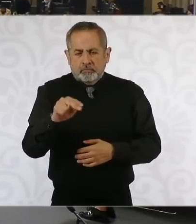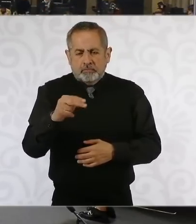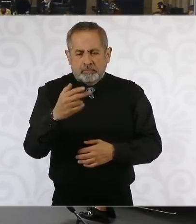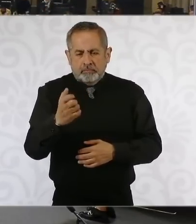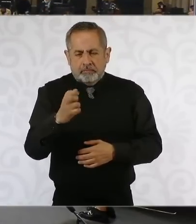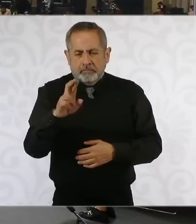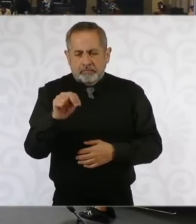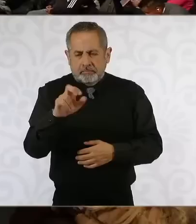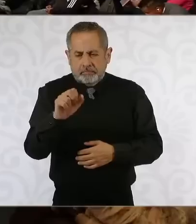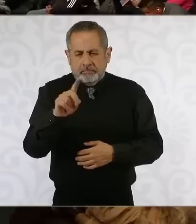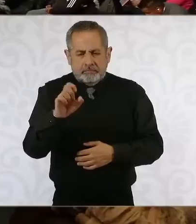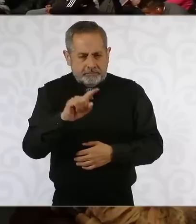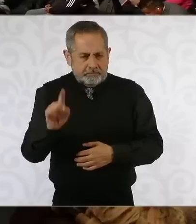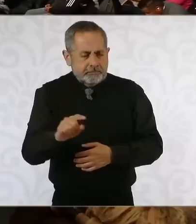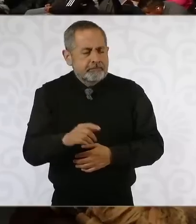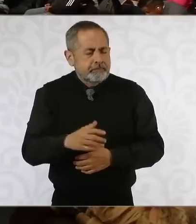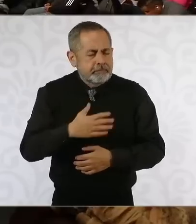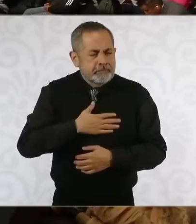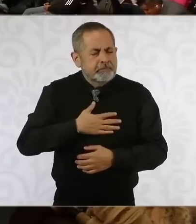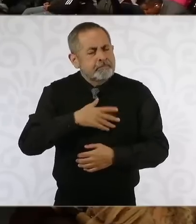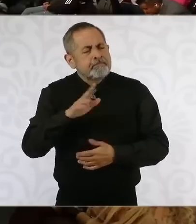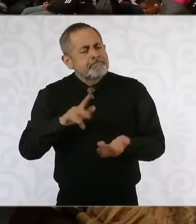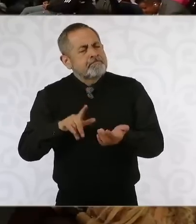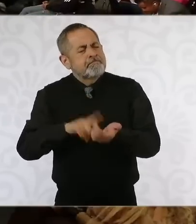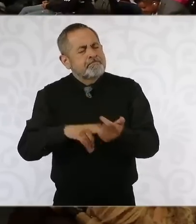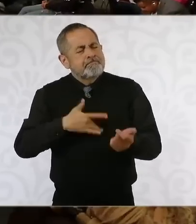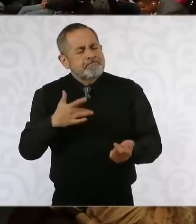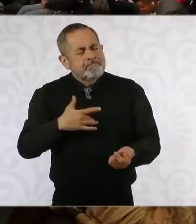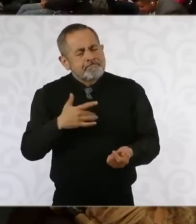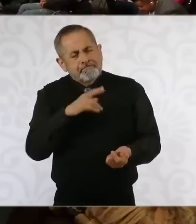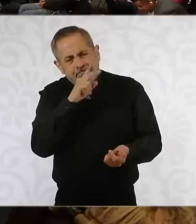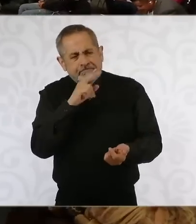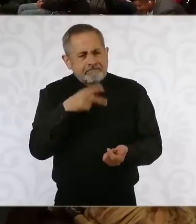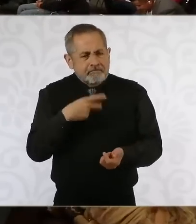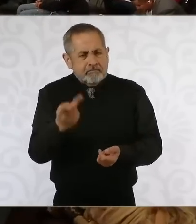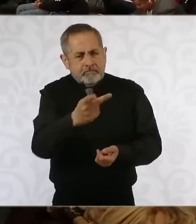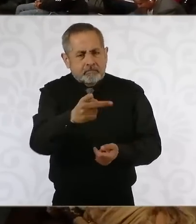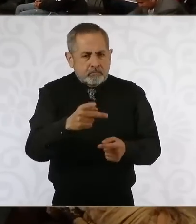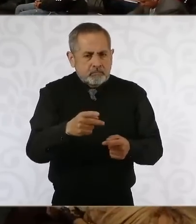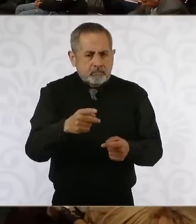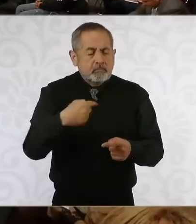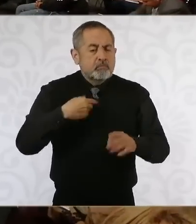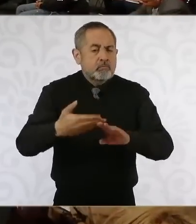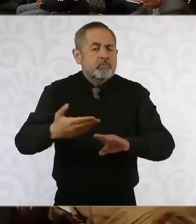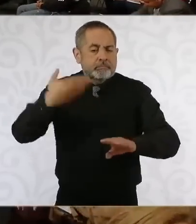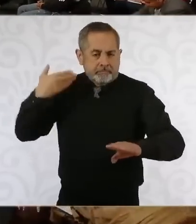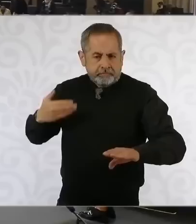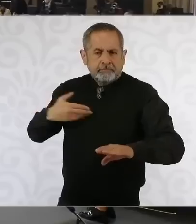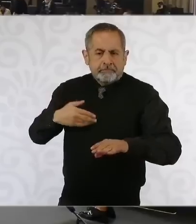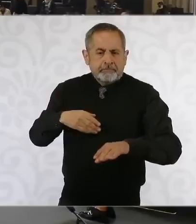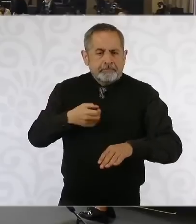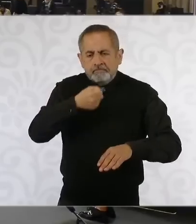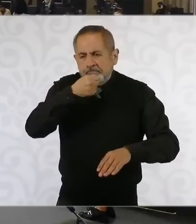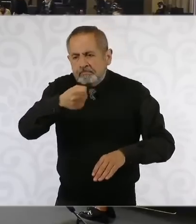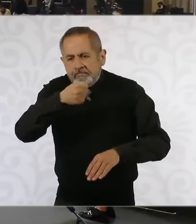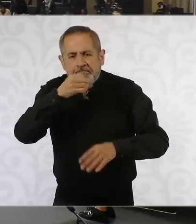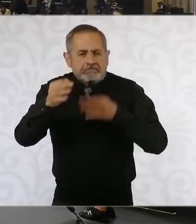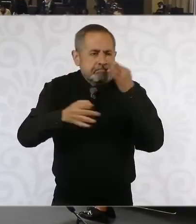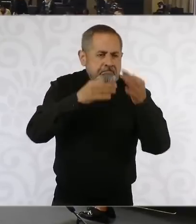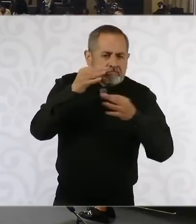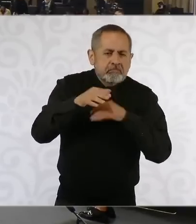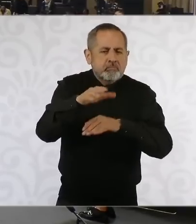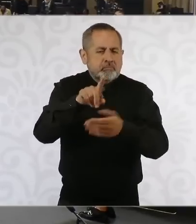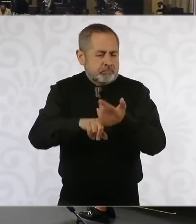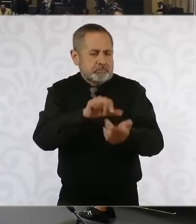Sí mi inquietud precisamente yo antes este fui reportero de salud y una de las cosas que bueno